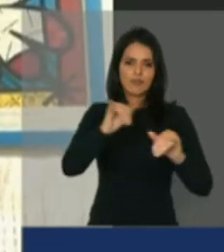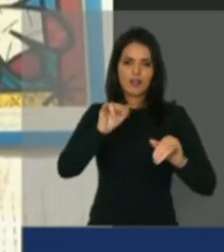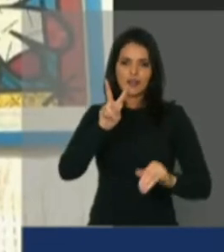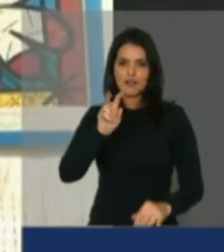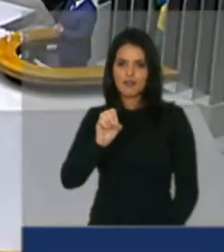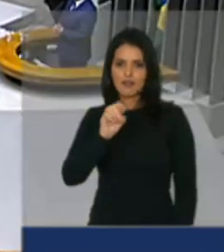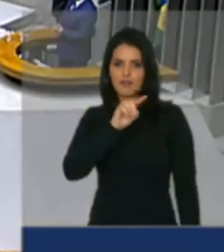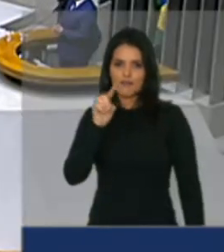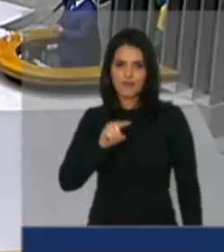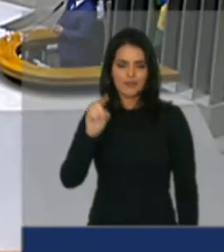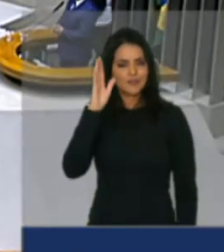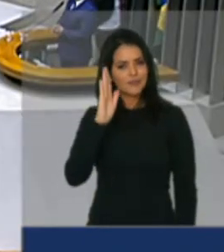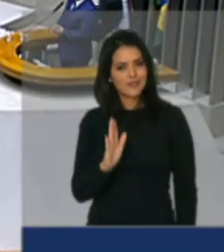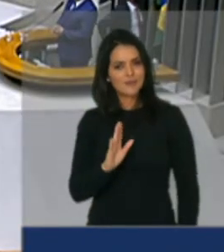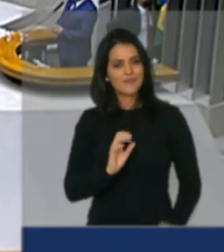VOZ DO BRASIL. -- [PRESIDENTE]: O QUE E